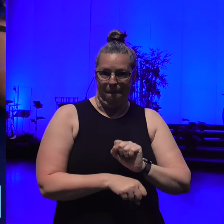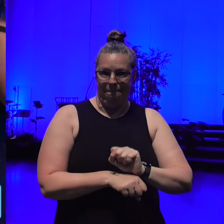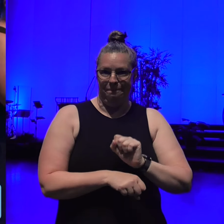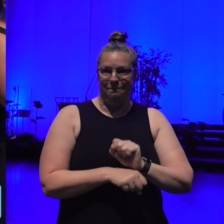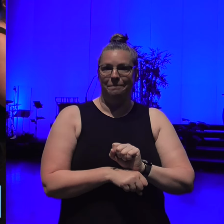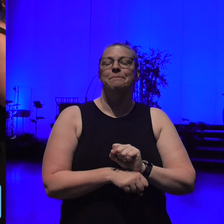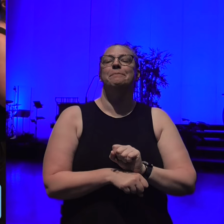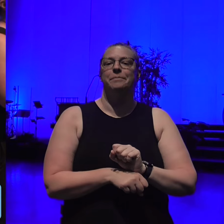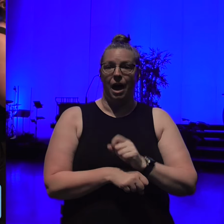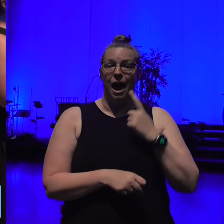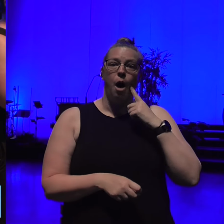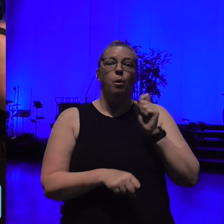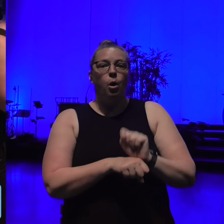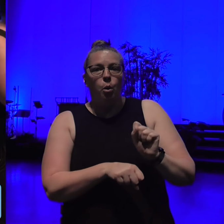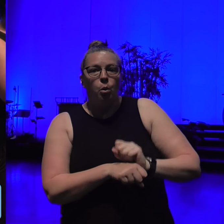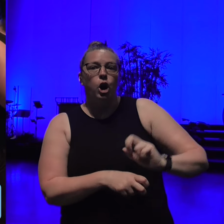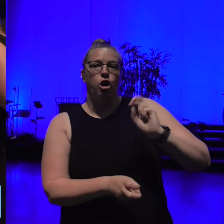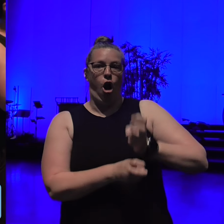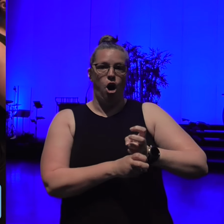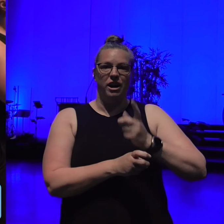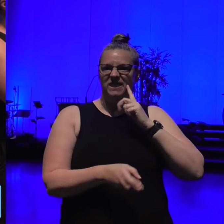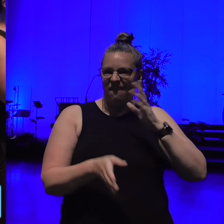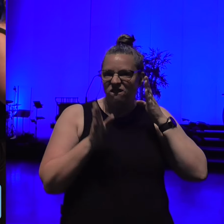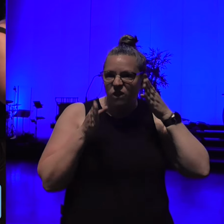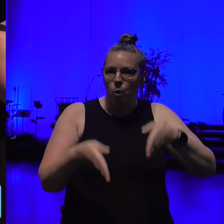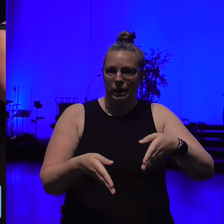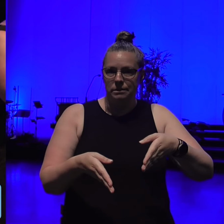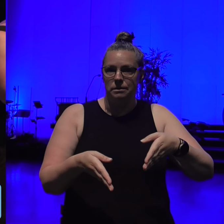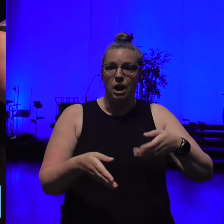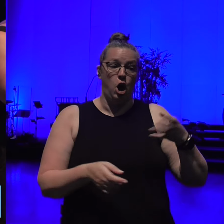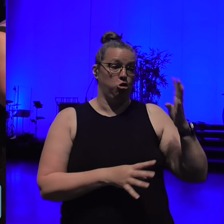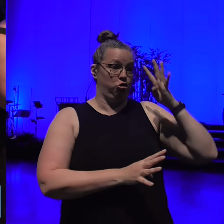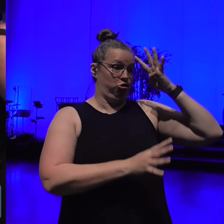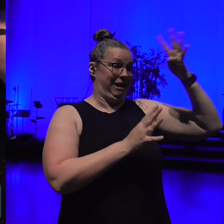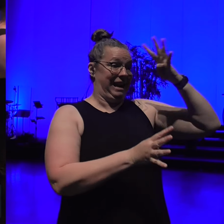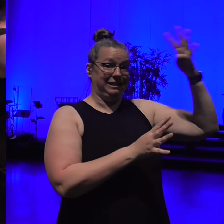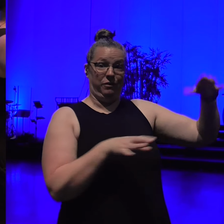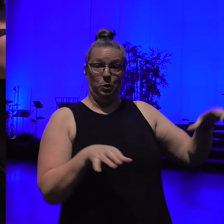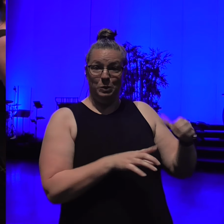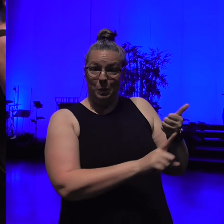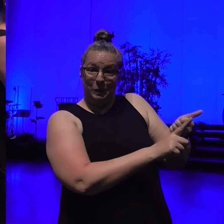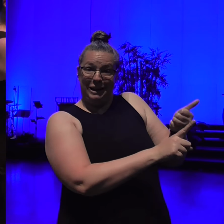que es trabajar duro y mantenerme concentrado Y creatividad hará su trabajo que es